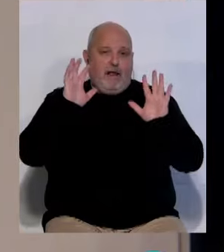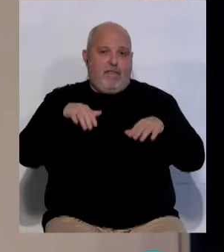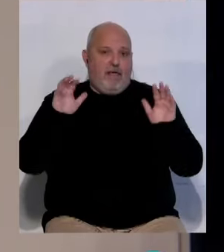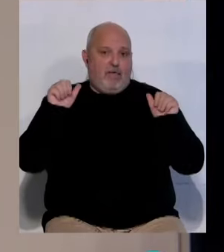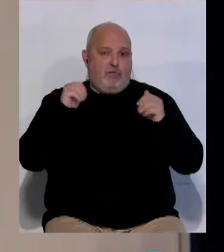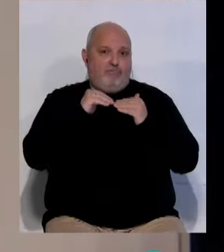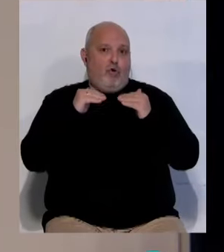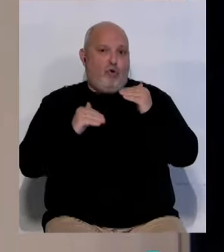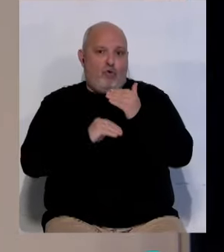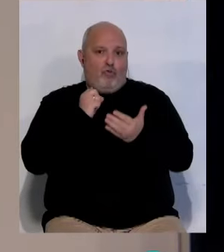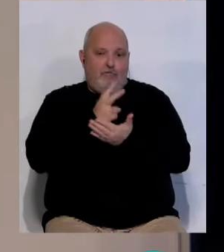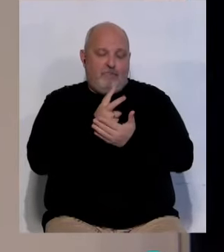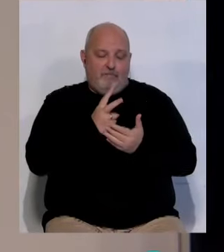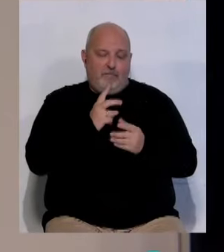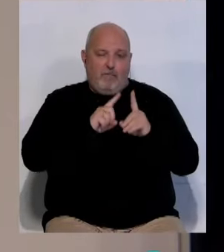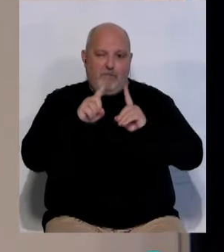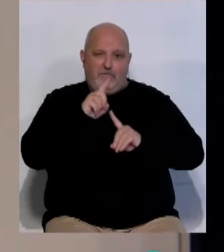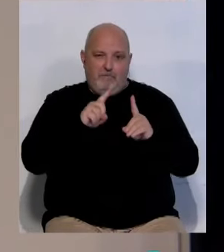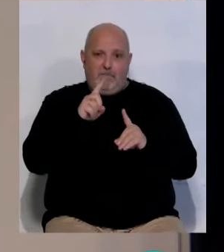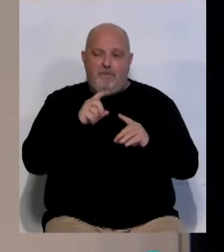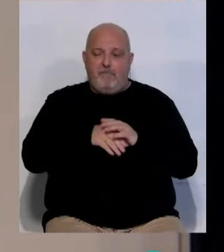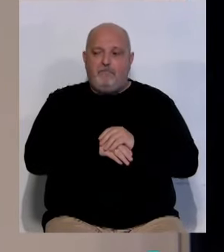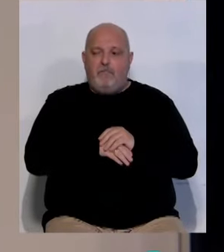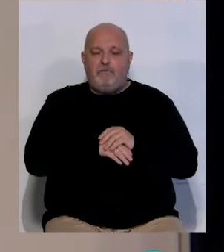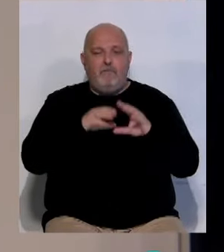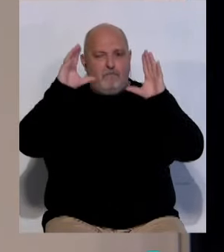es lo que hablamos creo que sacará la cabeza de ahí abajo con fíjate el Celta que ganando